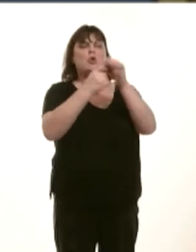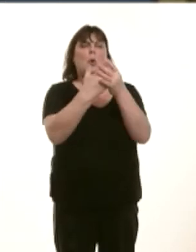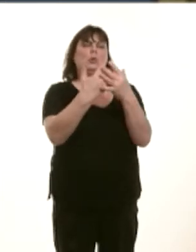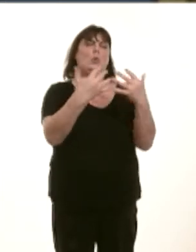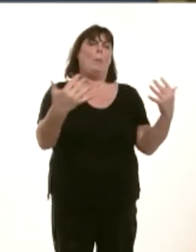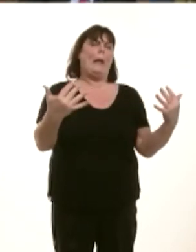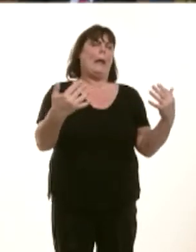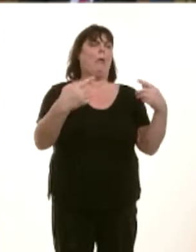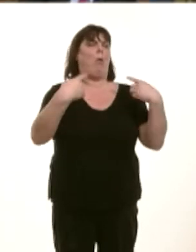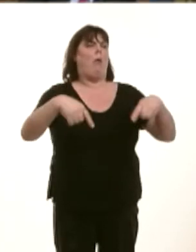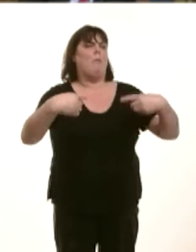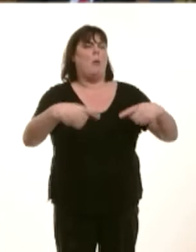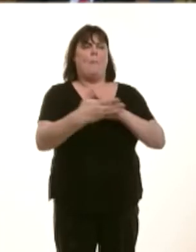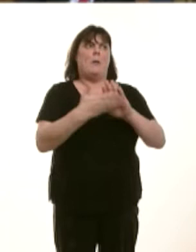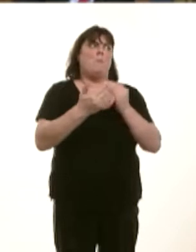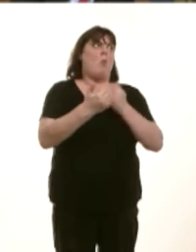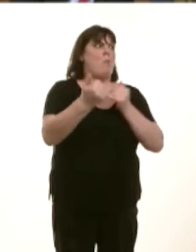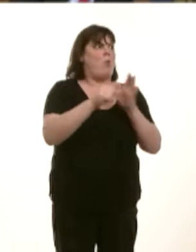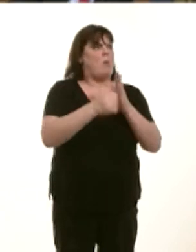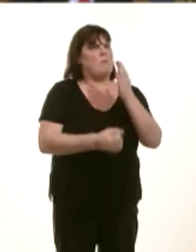drigolion lleol? Carwyn Jones: Wel, rydym ni wedi sicrhau,